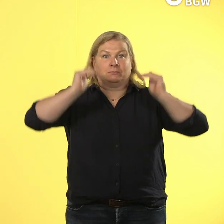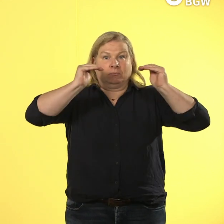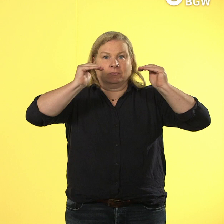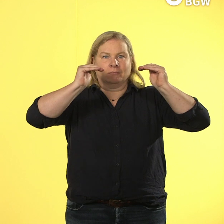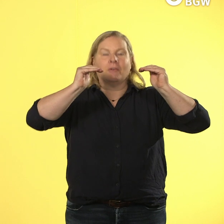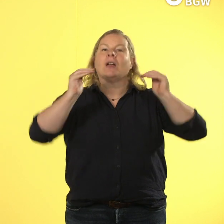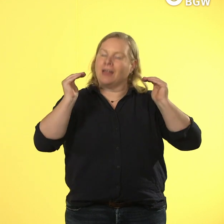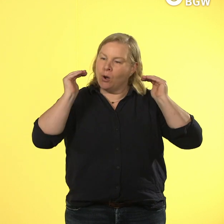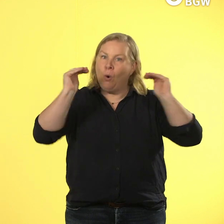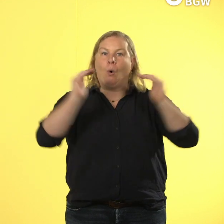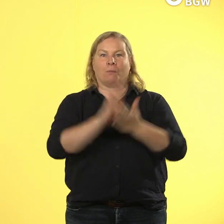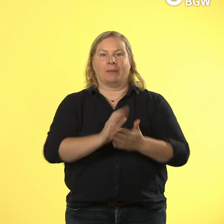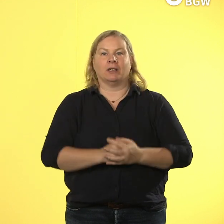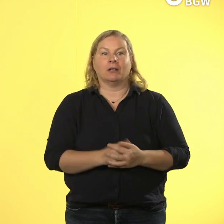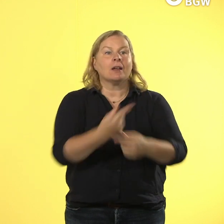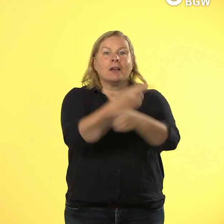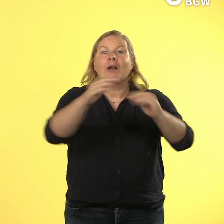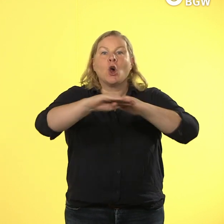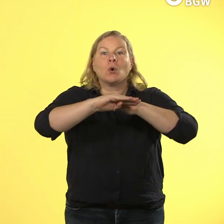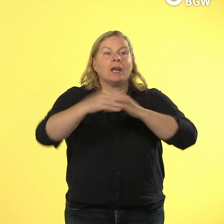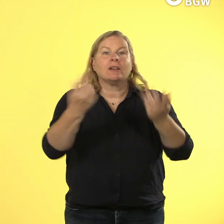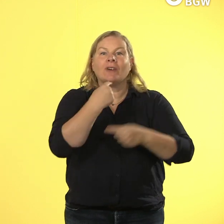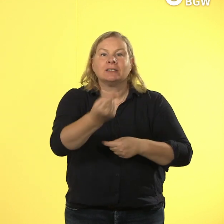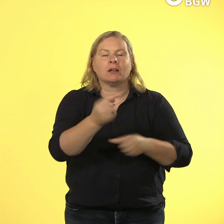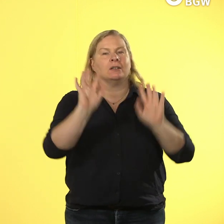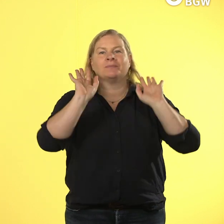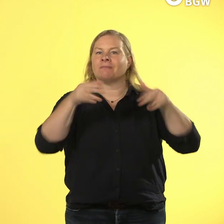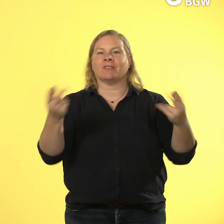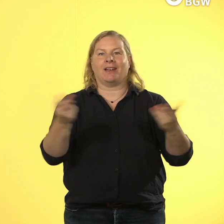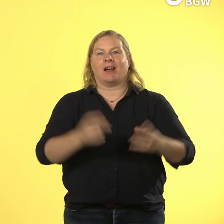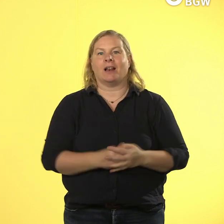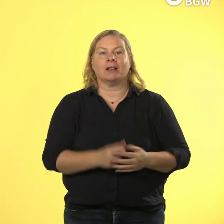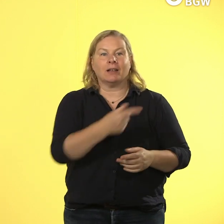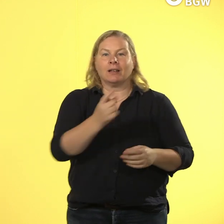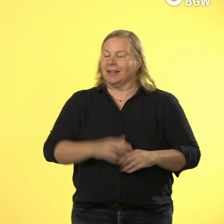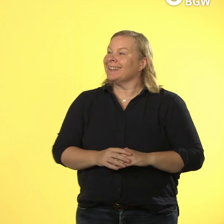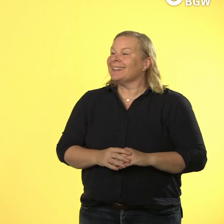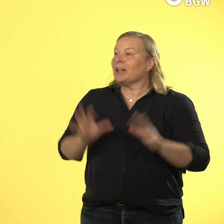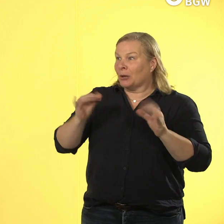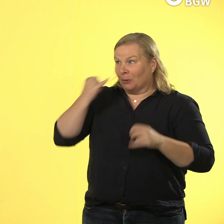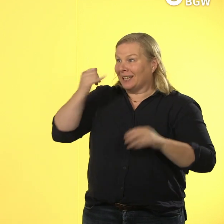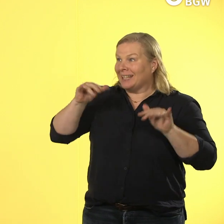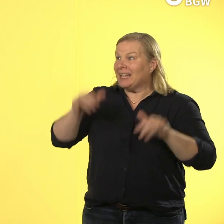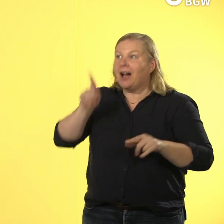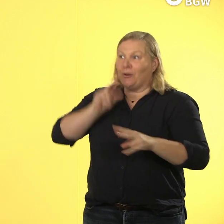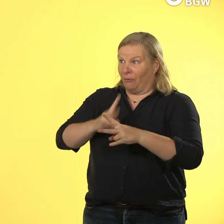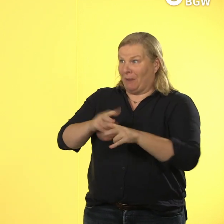Sobald Sie loslegen, "Wir haben eine gute Idee, wie es Frau Meier besser geht", da geht es bei mir los: "Natürlich, wollt Ihr ihr auch noch Schnaps geben, oder was?